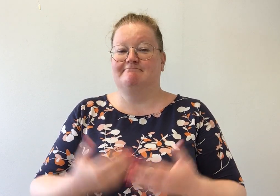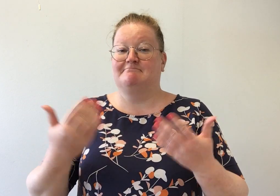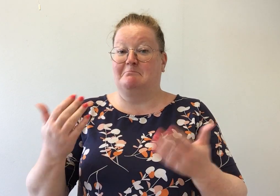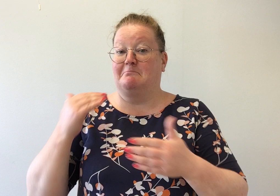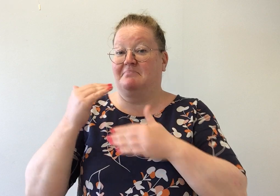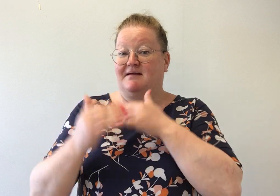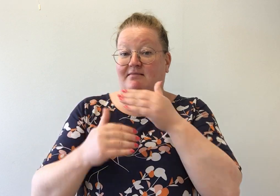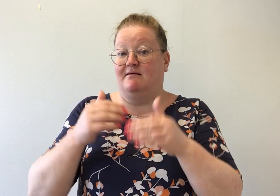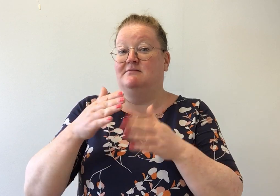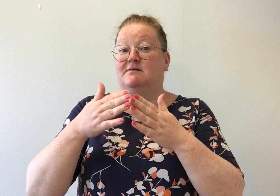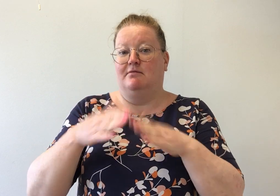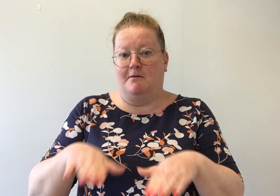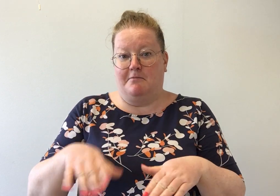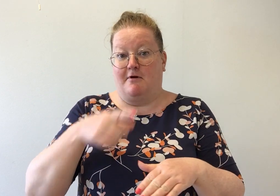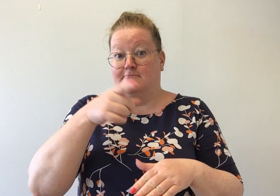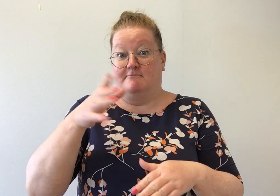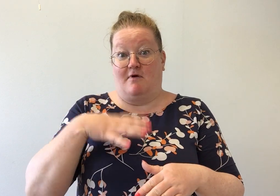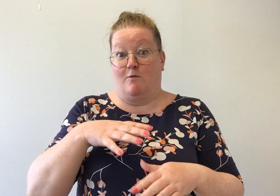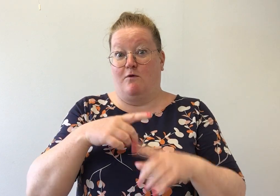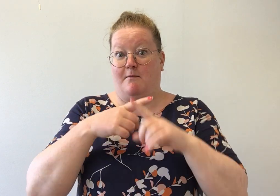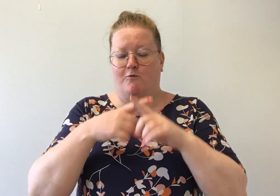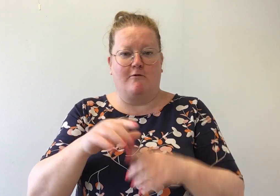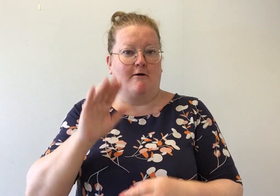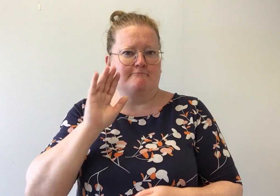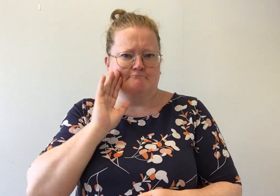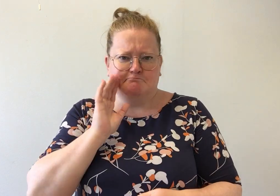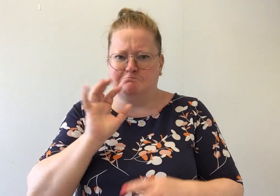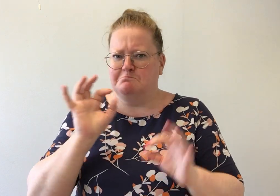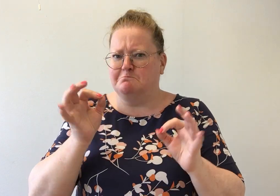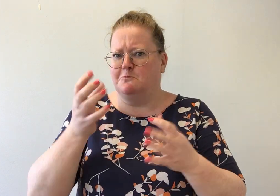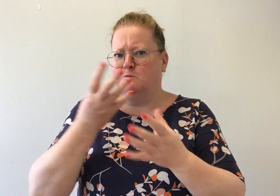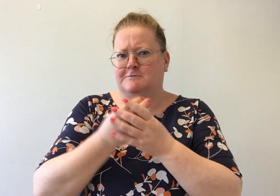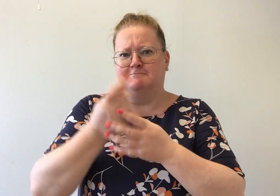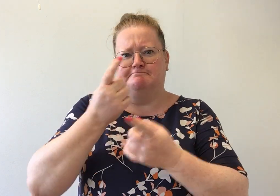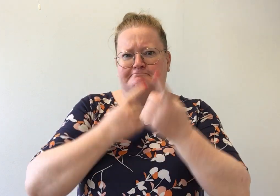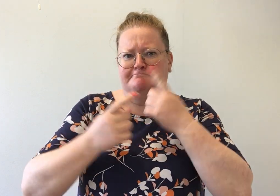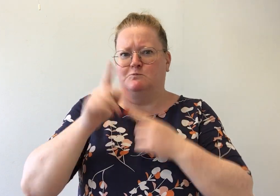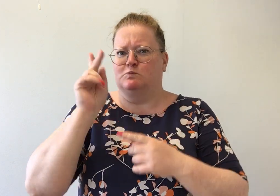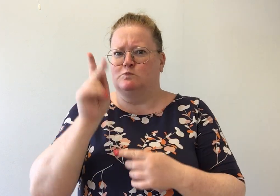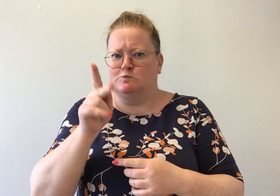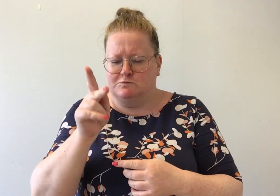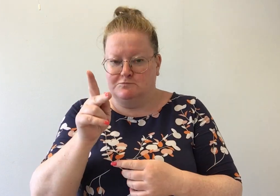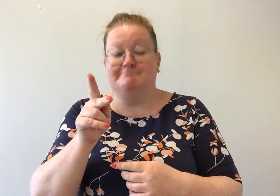Etätapaamiseen pääsee mukaan samalla tavalla kuin aiemminkin, -